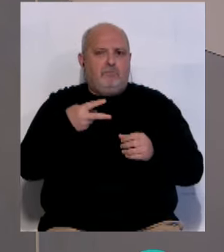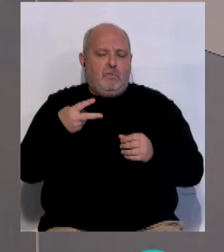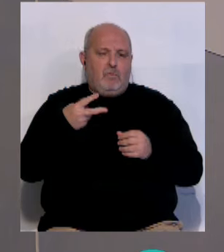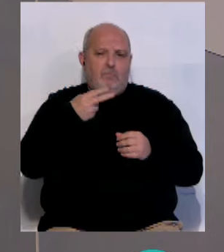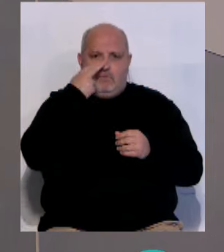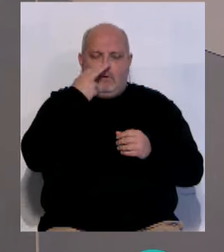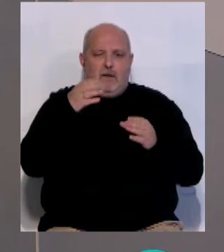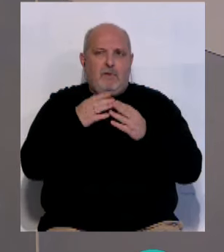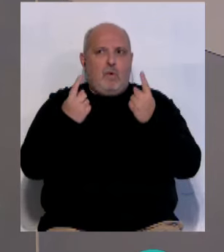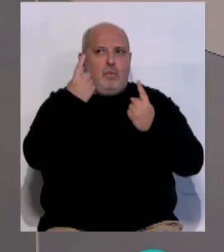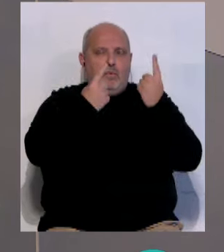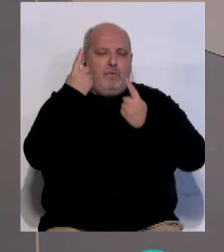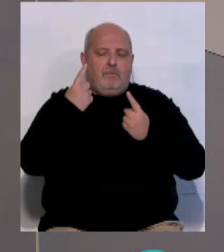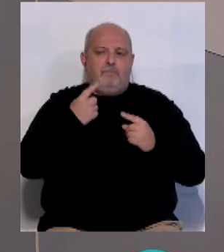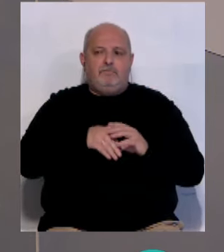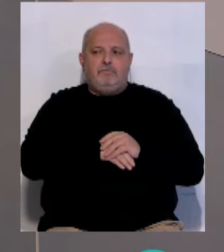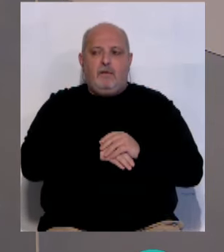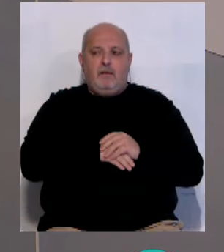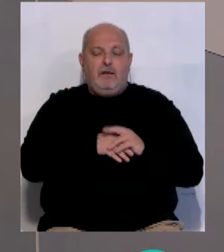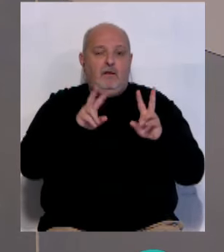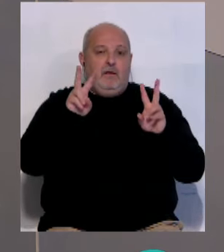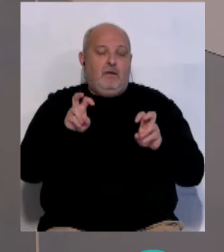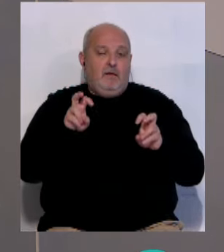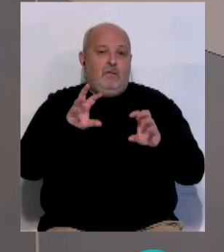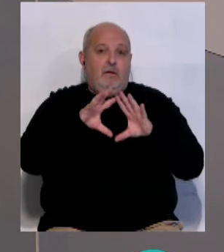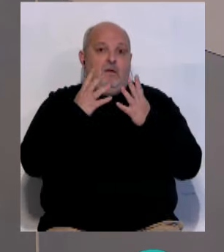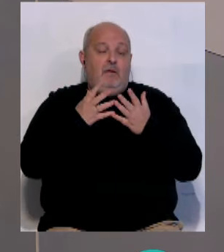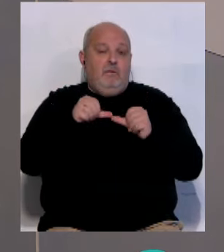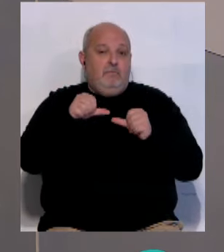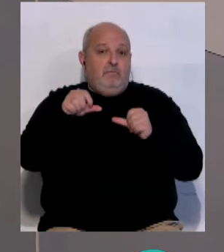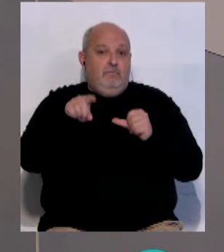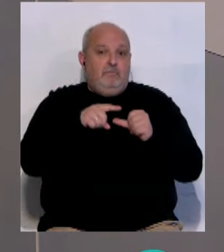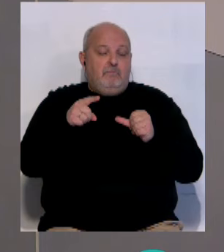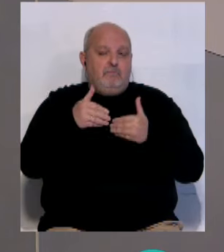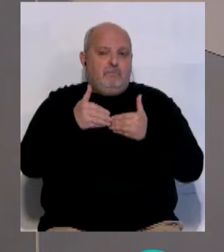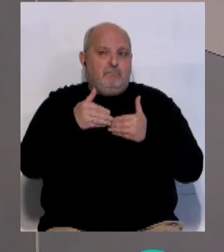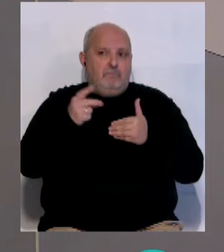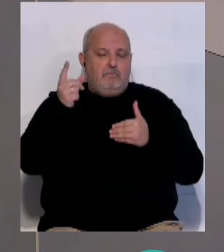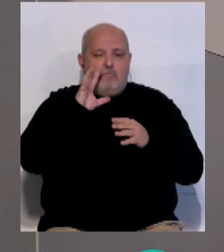de equipos de de la élite a nivel mundial veremos a ver si hay alguna salida suena el nombre de Javi